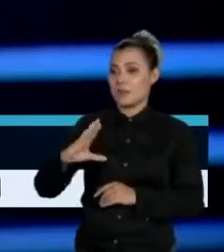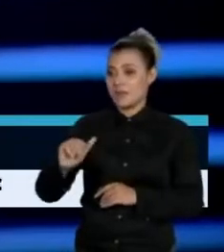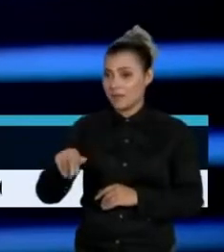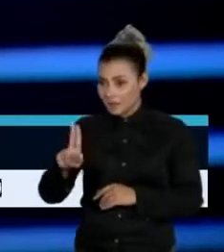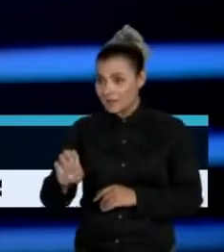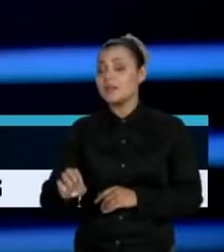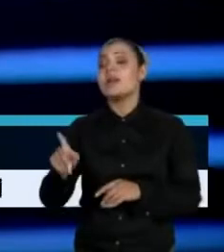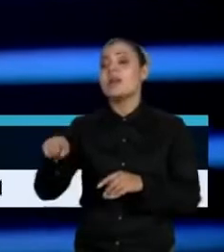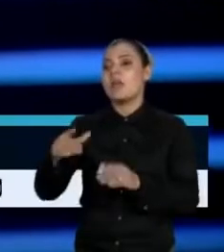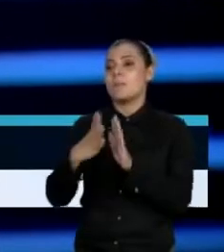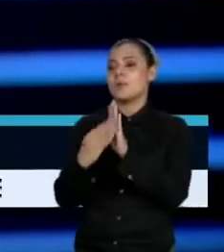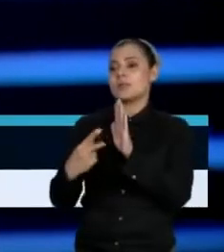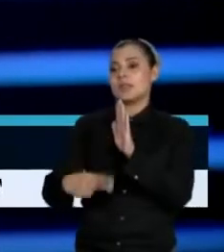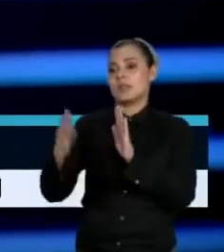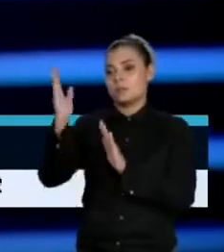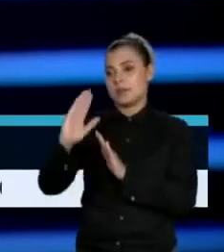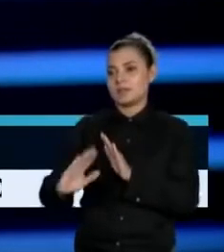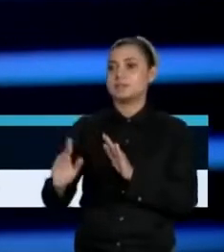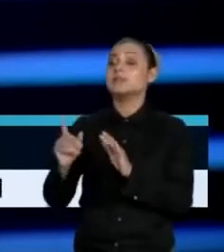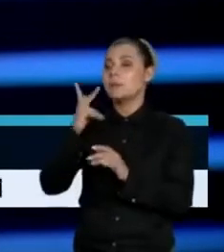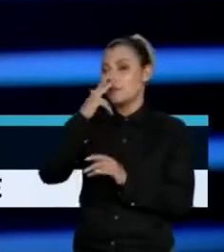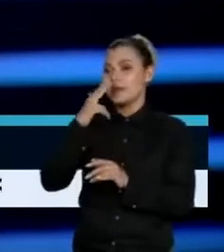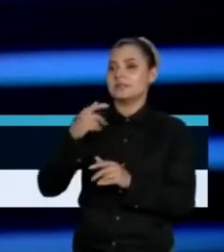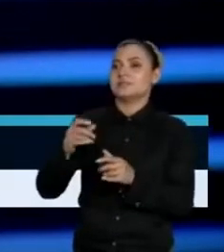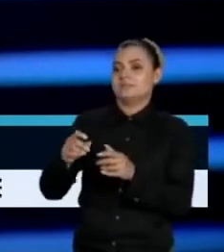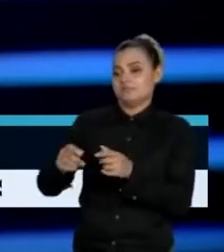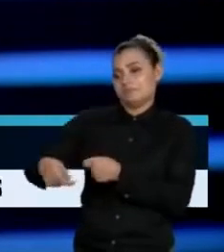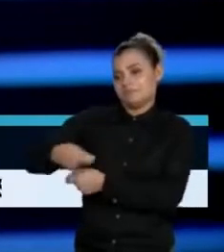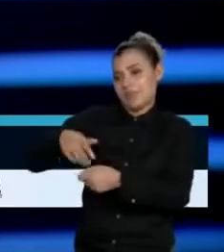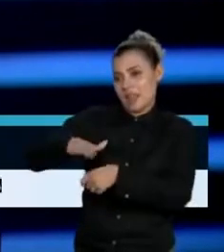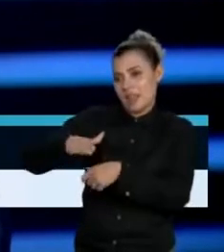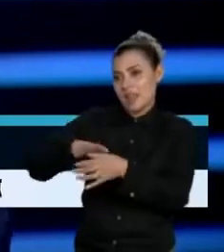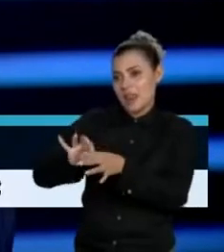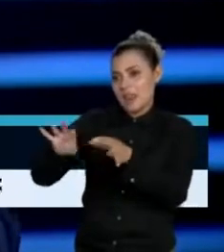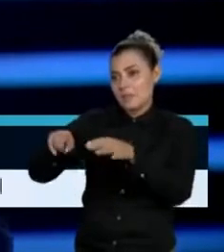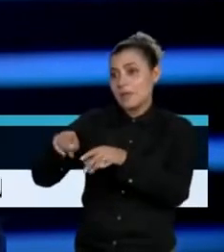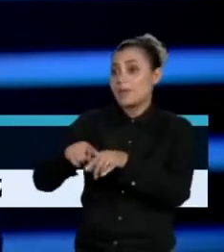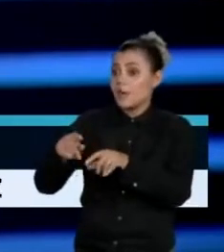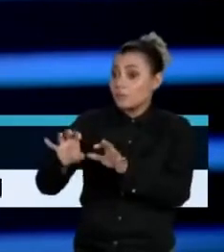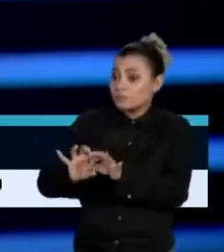brasil as medidas neoliberais na argentina ele libertaria o país e e o